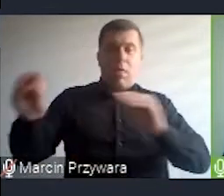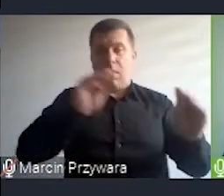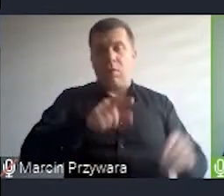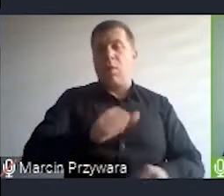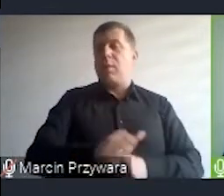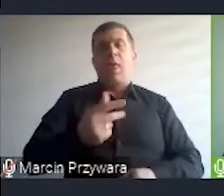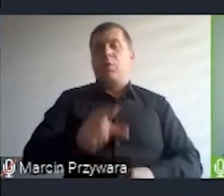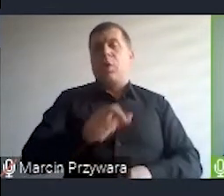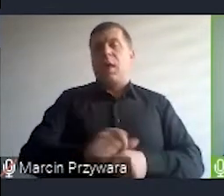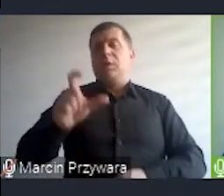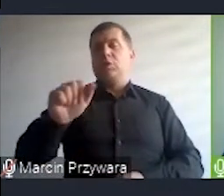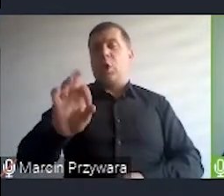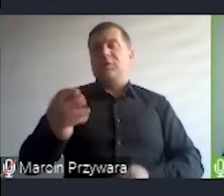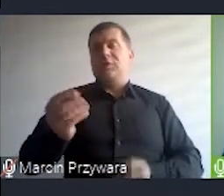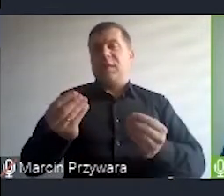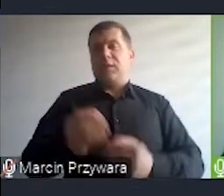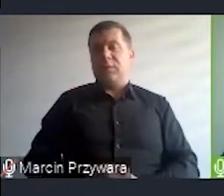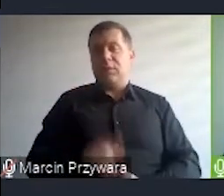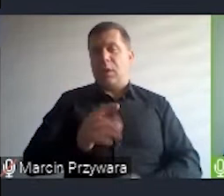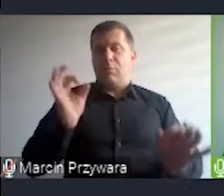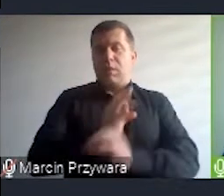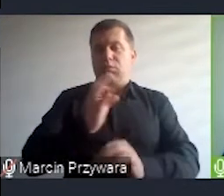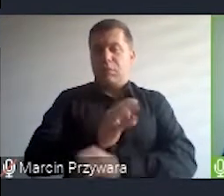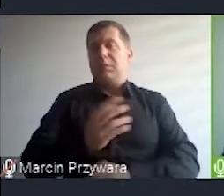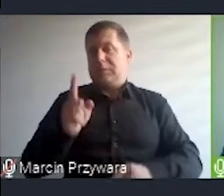Są cross-financingiem. Takie pomyłki nierzadko się zdarzają.